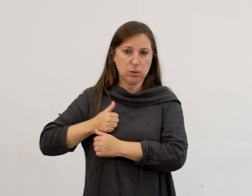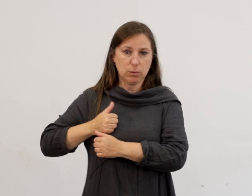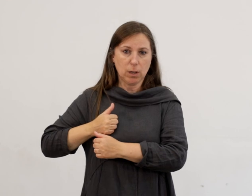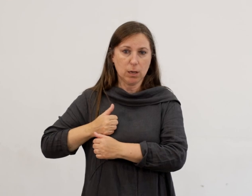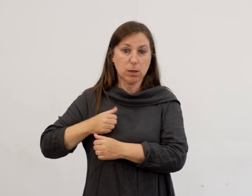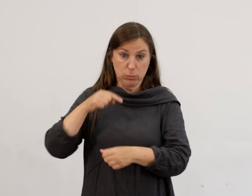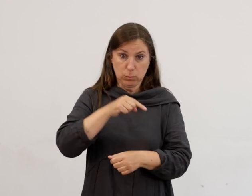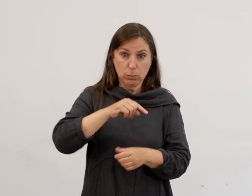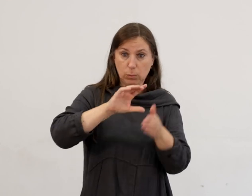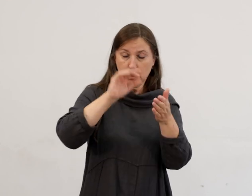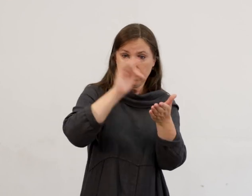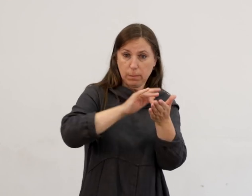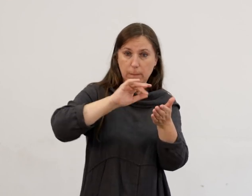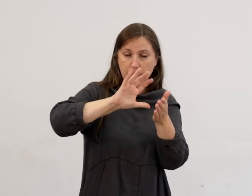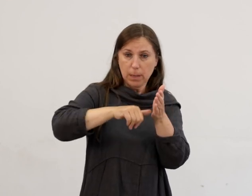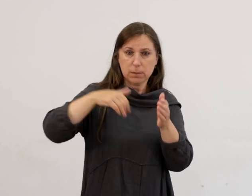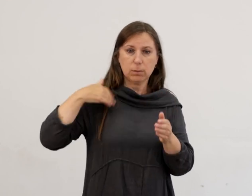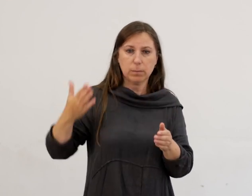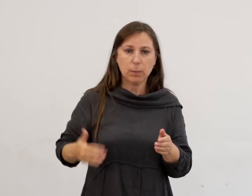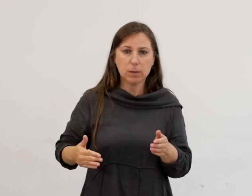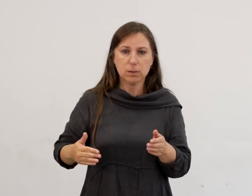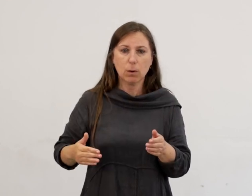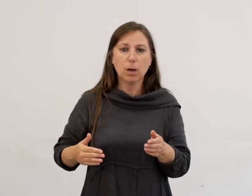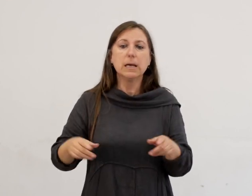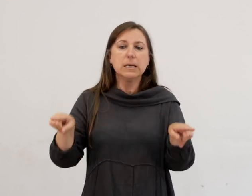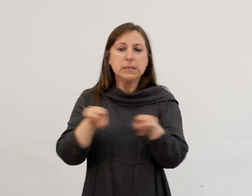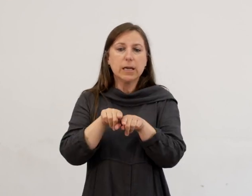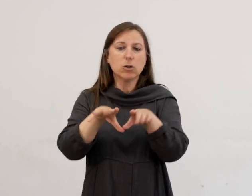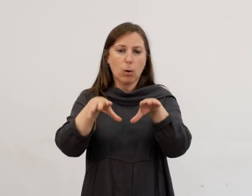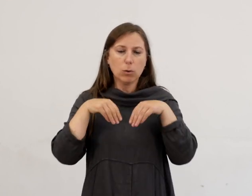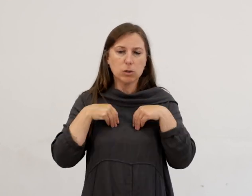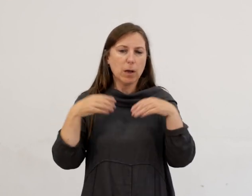Polscy żołnierze w białostockim garnizonie także dostali nowoczesną